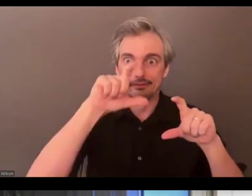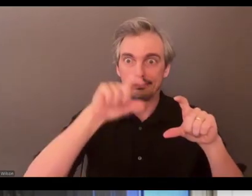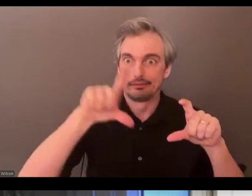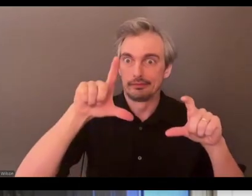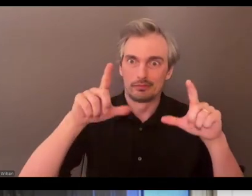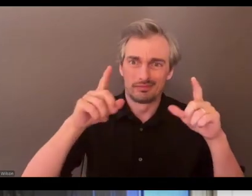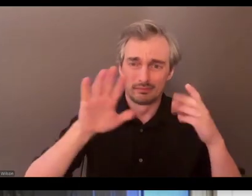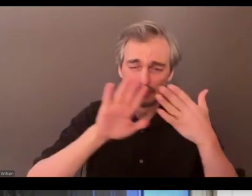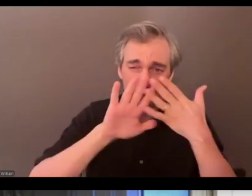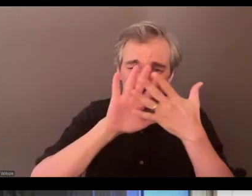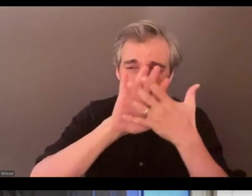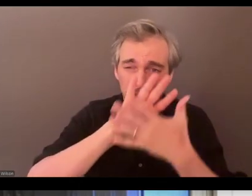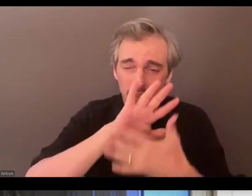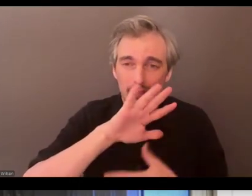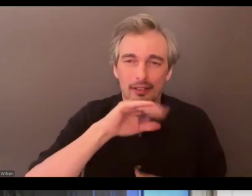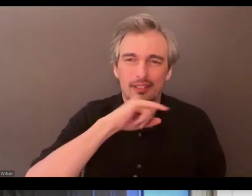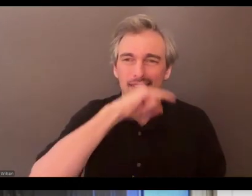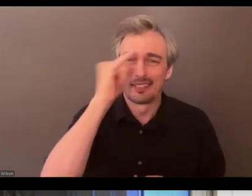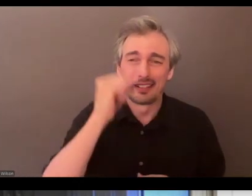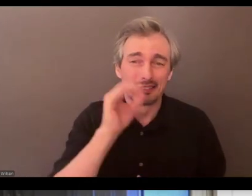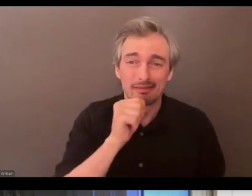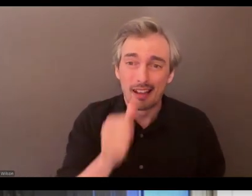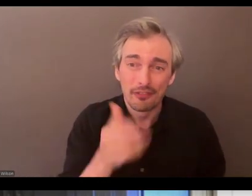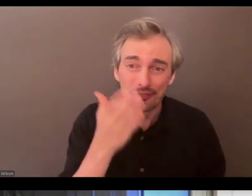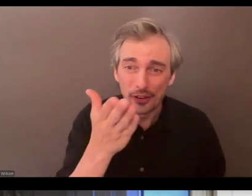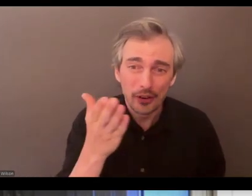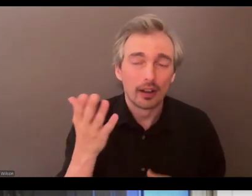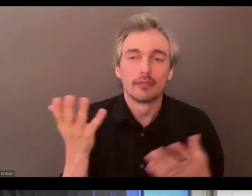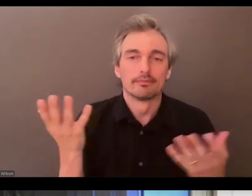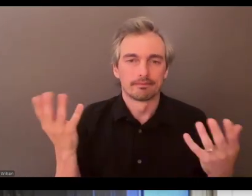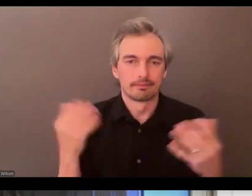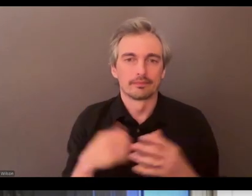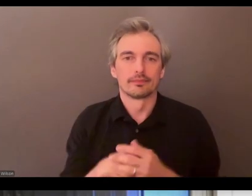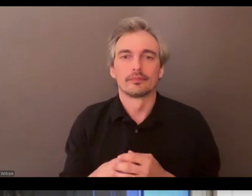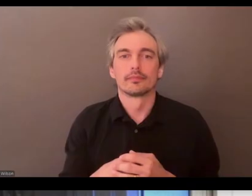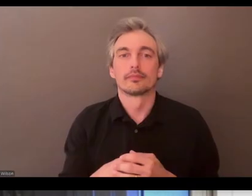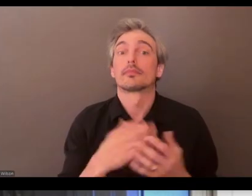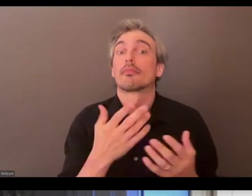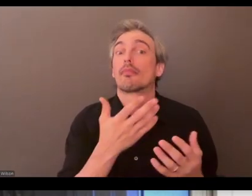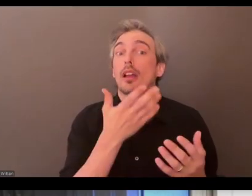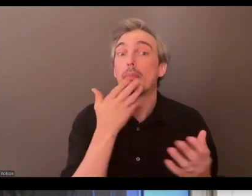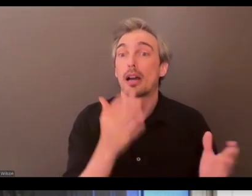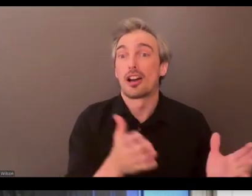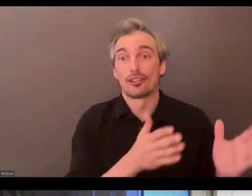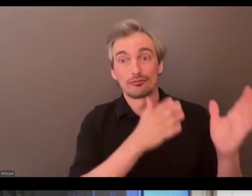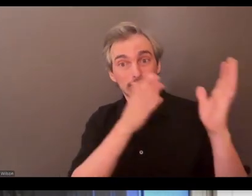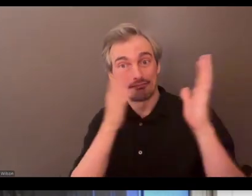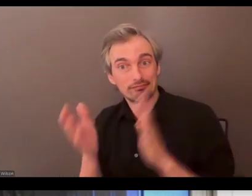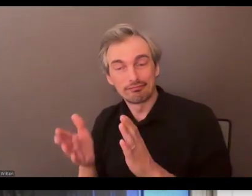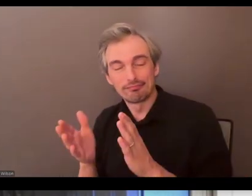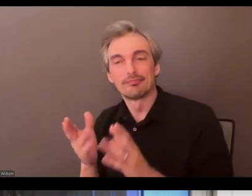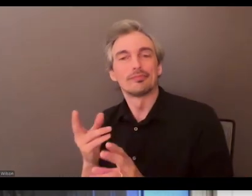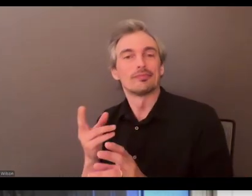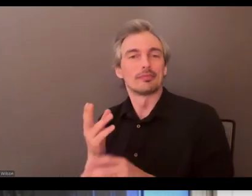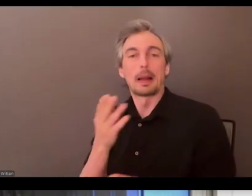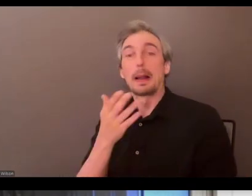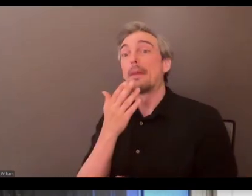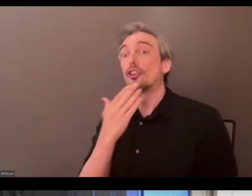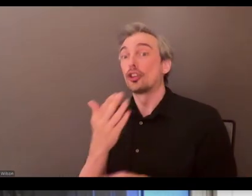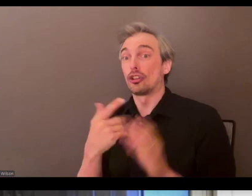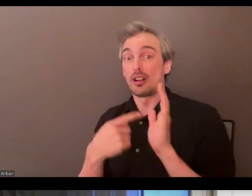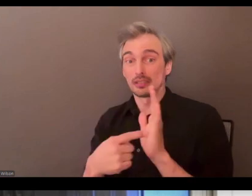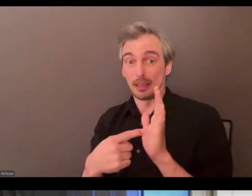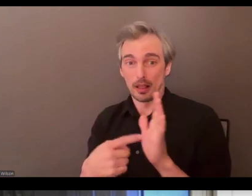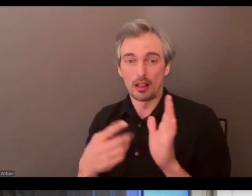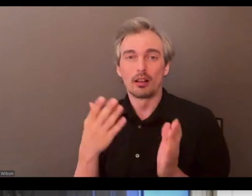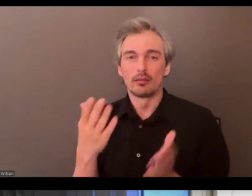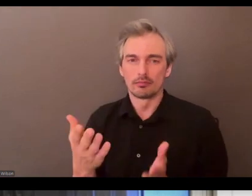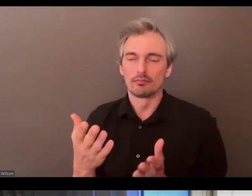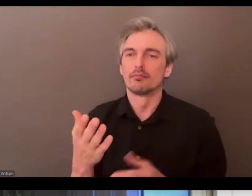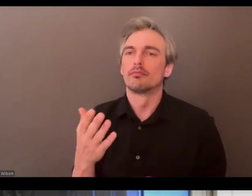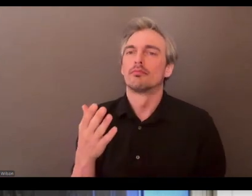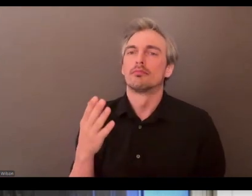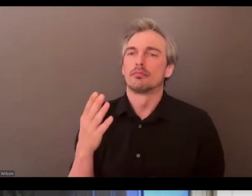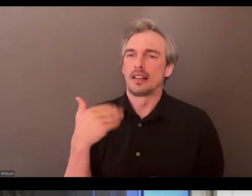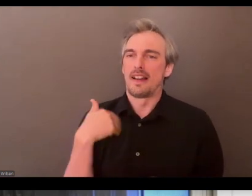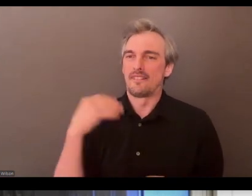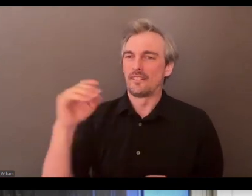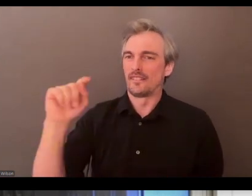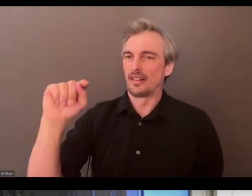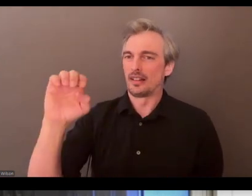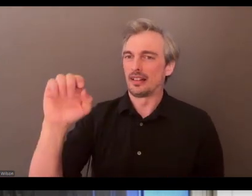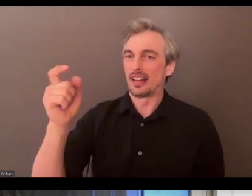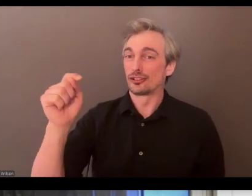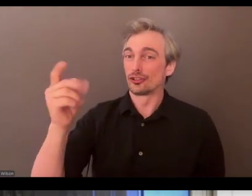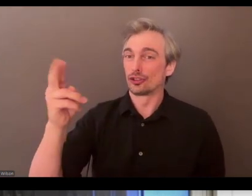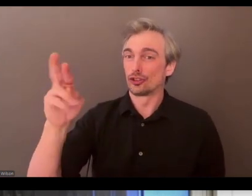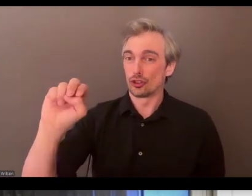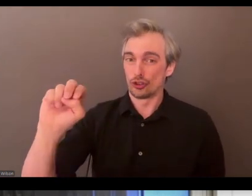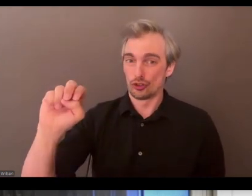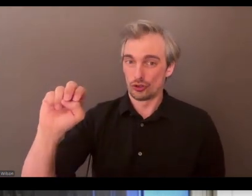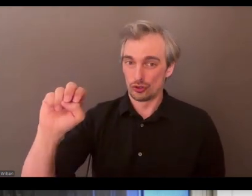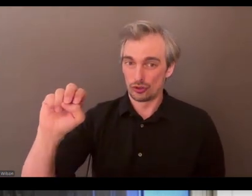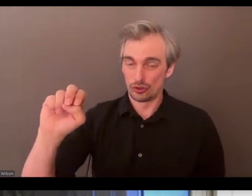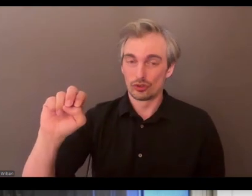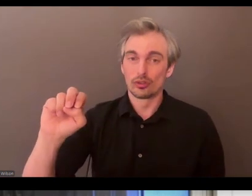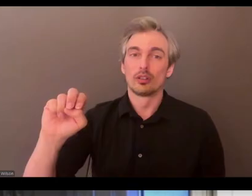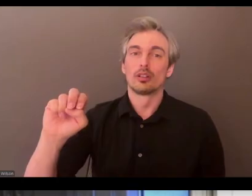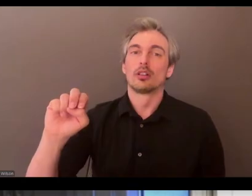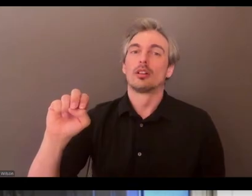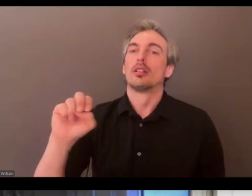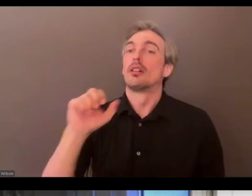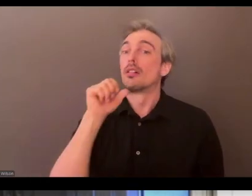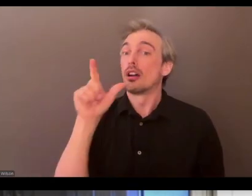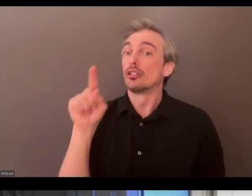その代わりに、テクスチャを利用すると、四半期ごとの良い例では、販売単位が青とオレン ジのバ ーだけでなく、そのバ ーの中に 4つの異なるテクスチャで区切られています。